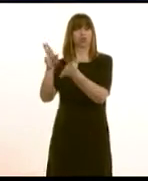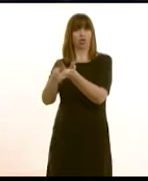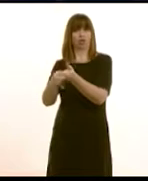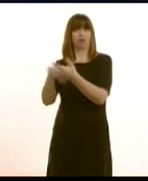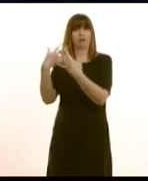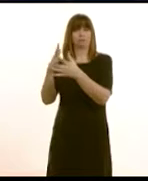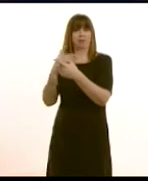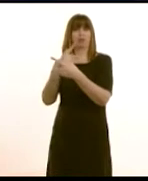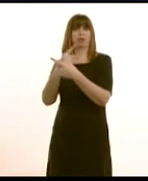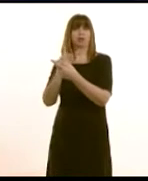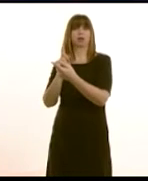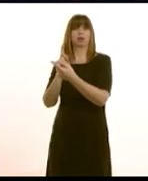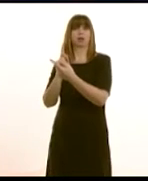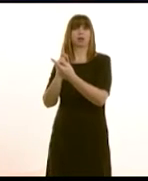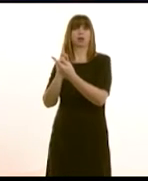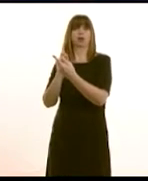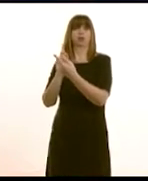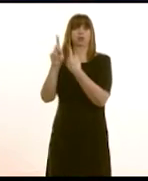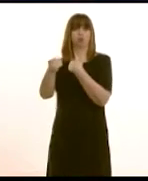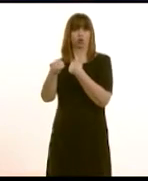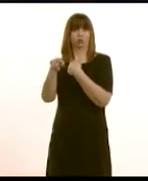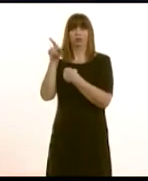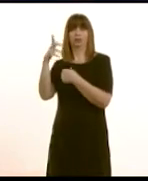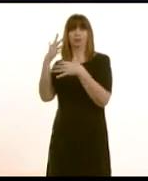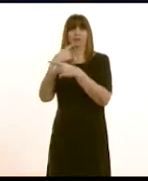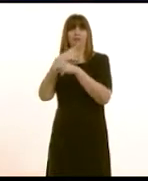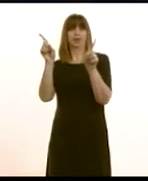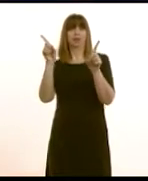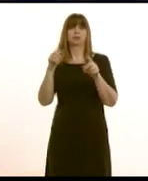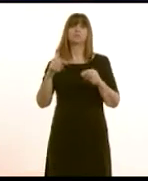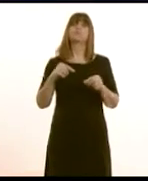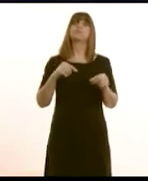ac rwyín dyfynnu: Aled Roberts: ëTo ensure proper accountability